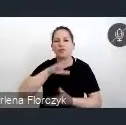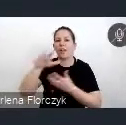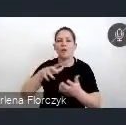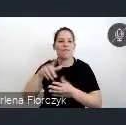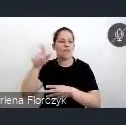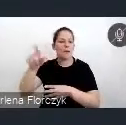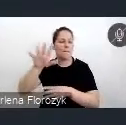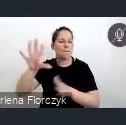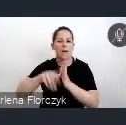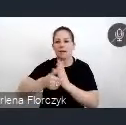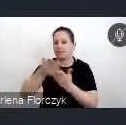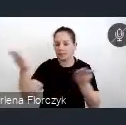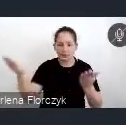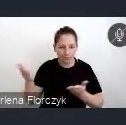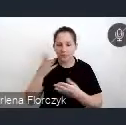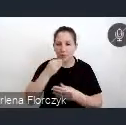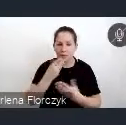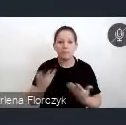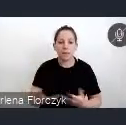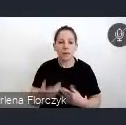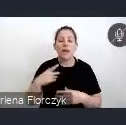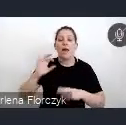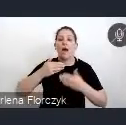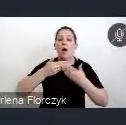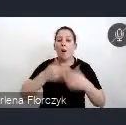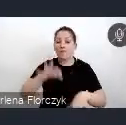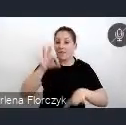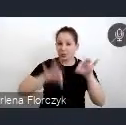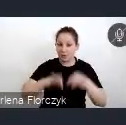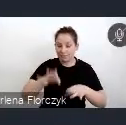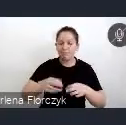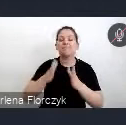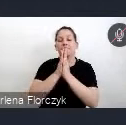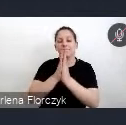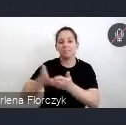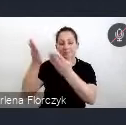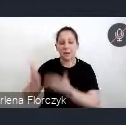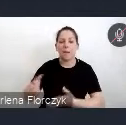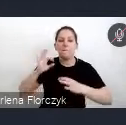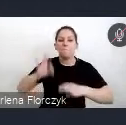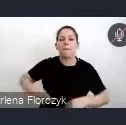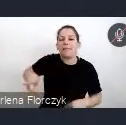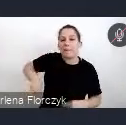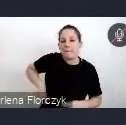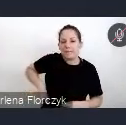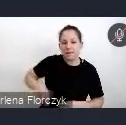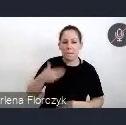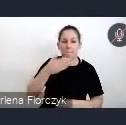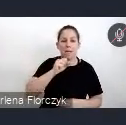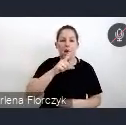O otwarcie naszej konferencji chciałbym prosić panią minister Małgorzatę Jarosińską-Jedynak,